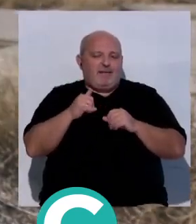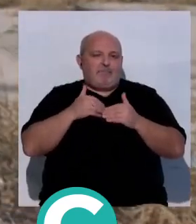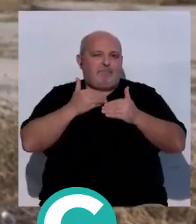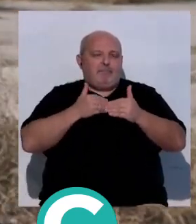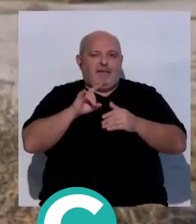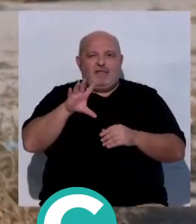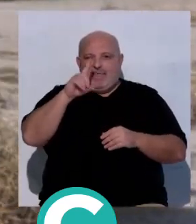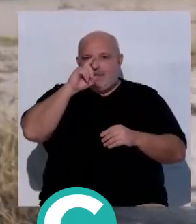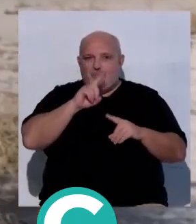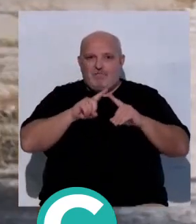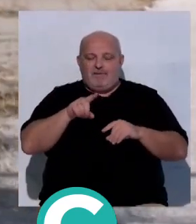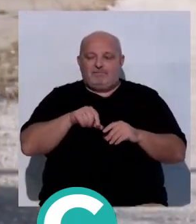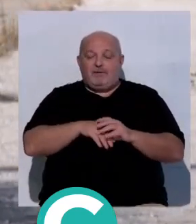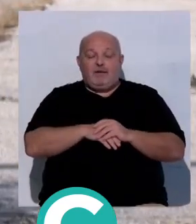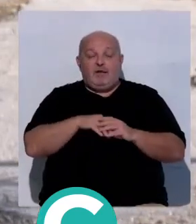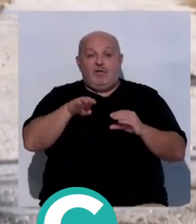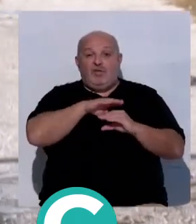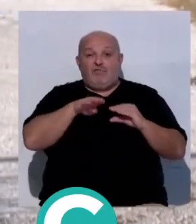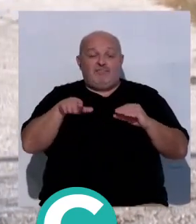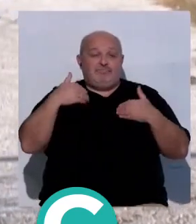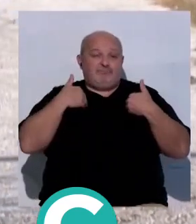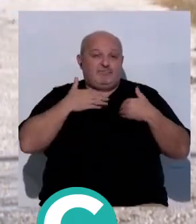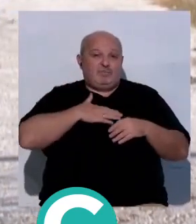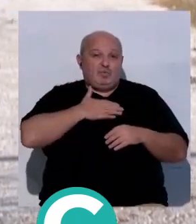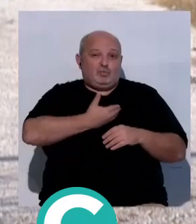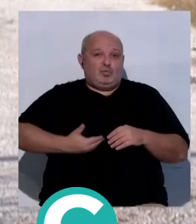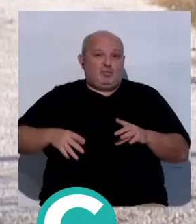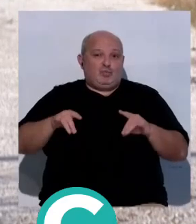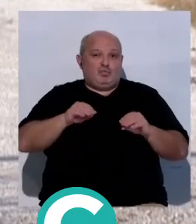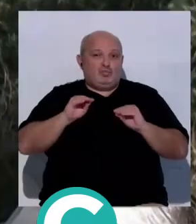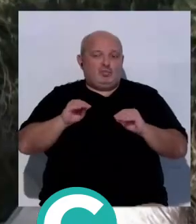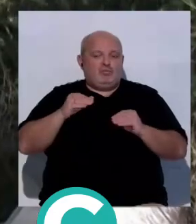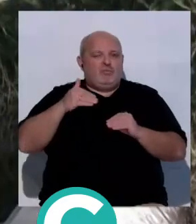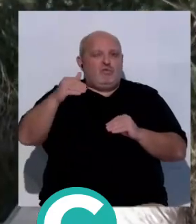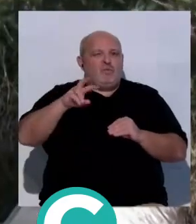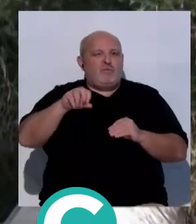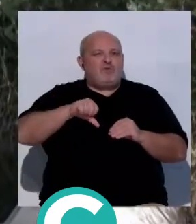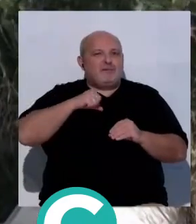15 años zona franca Es el órgano titular de estos suelos destinados al futuro hospital de referencia